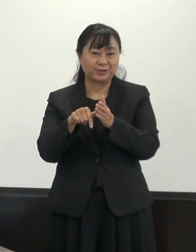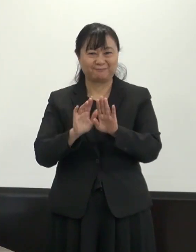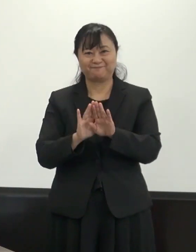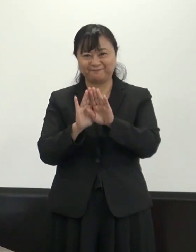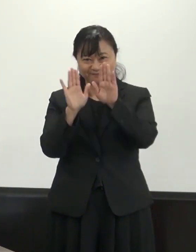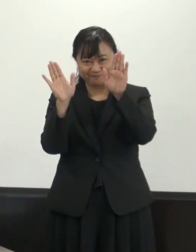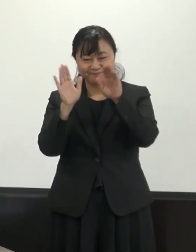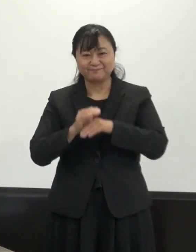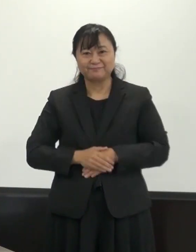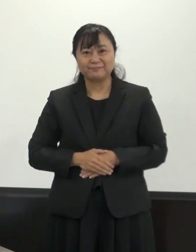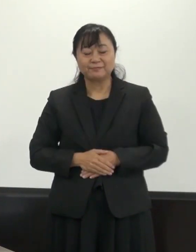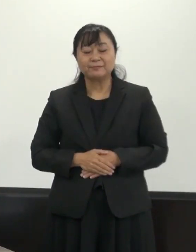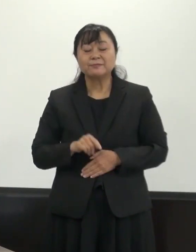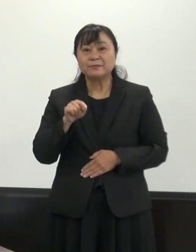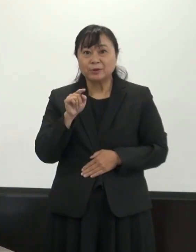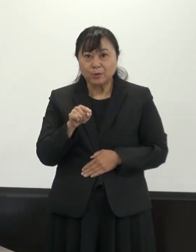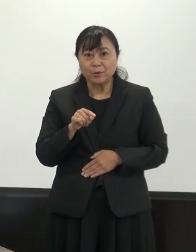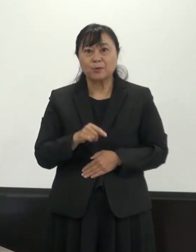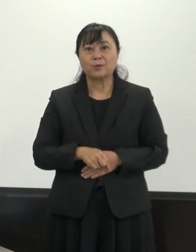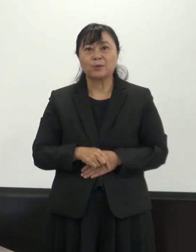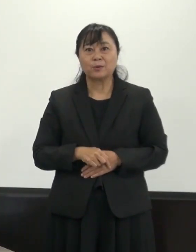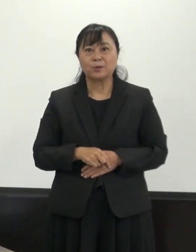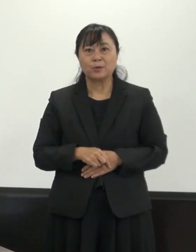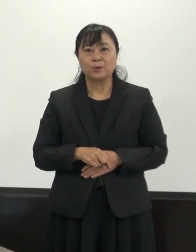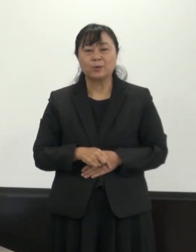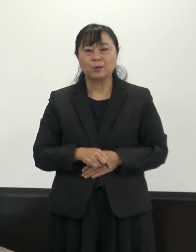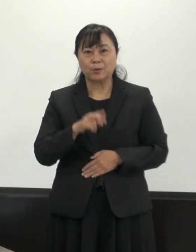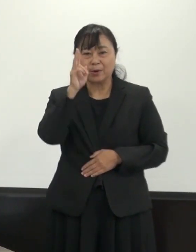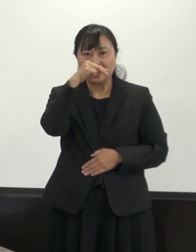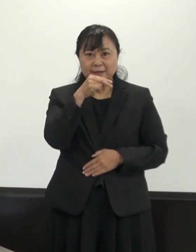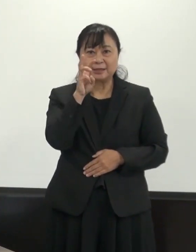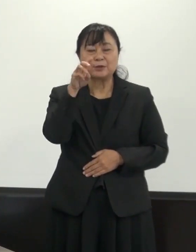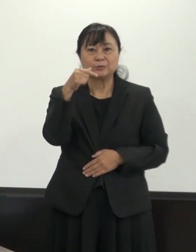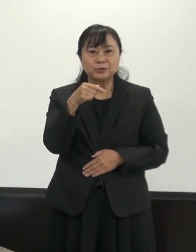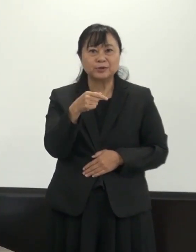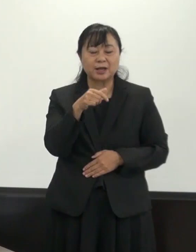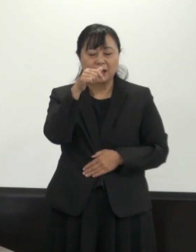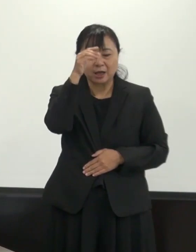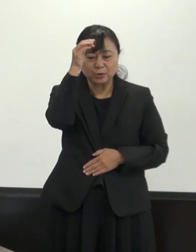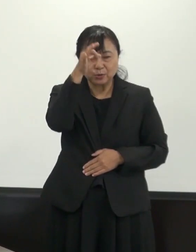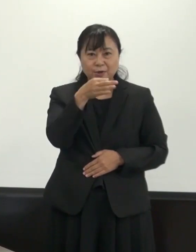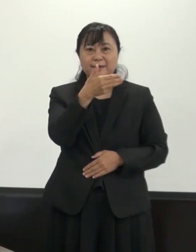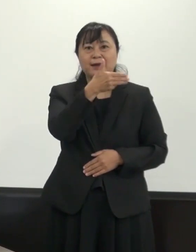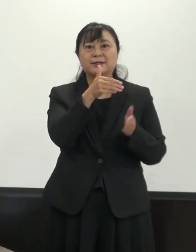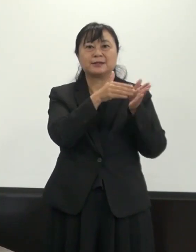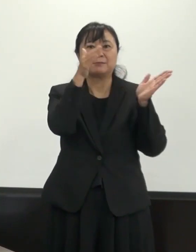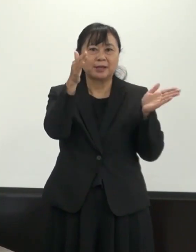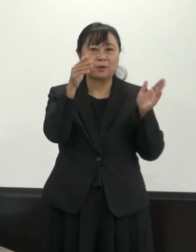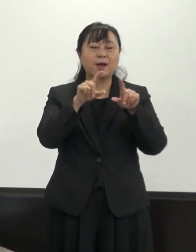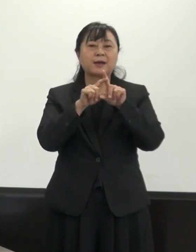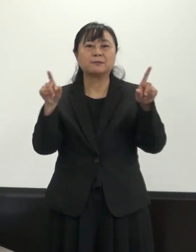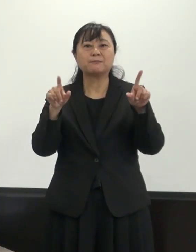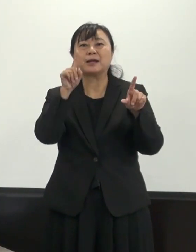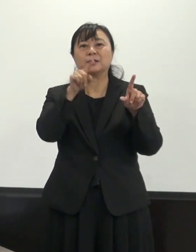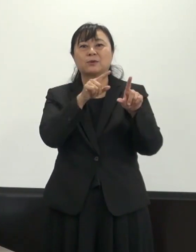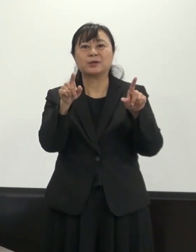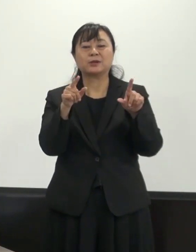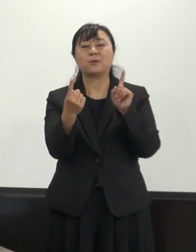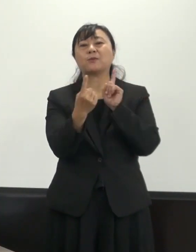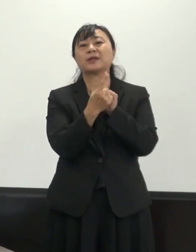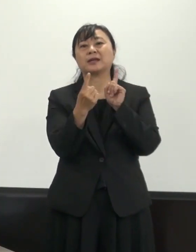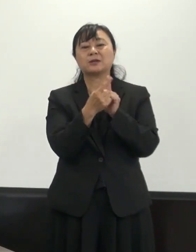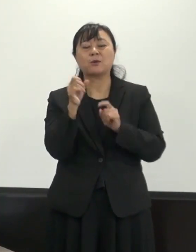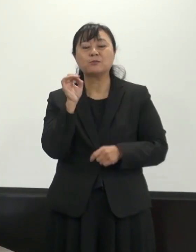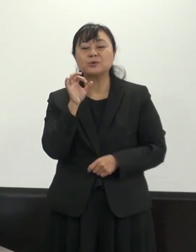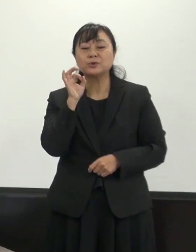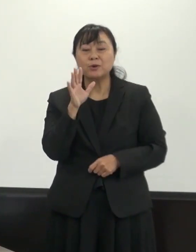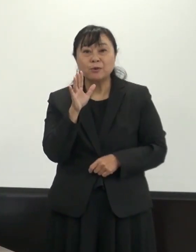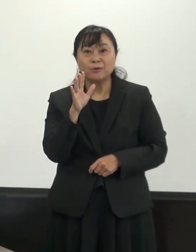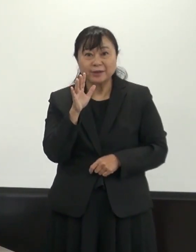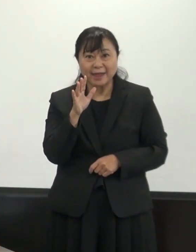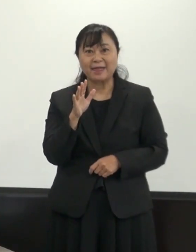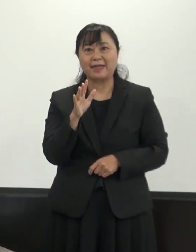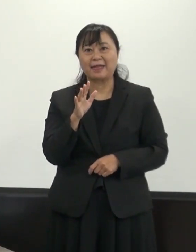なお、当日、午後0時30分から午後8時までは、 一般の方を対象に無料で施設を開放いたしますので、